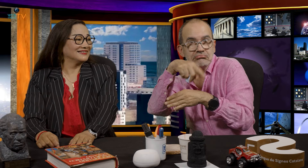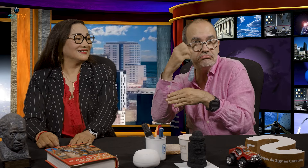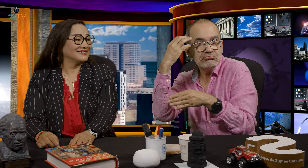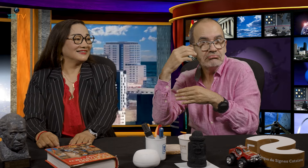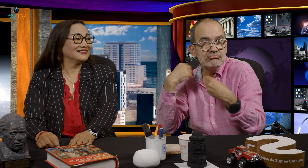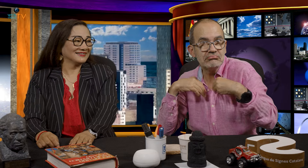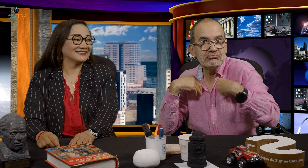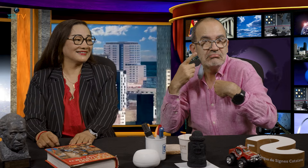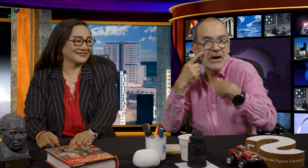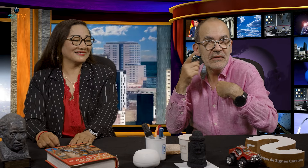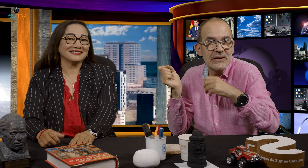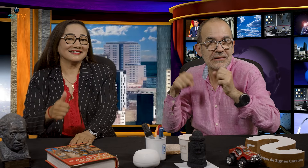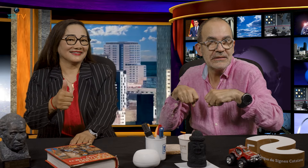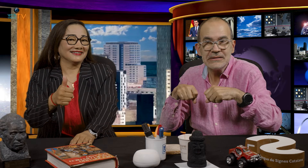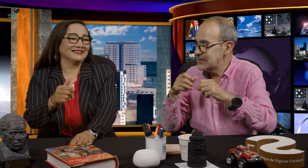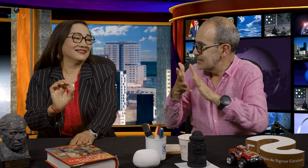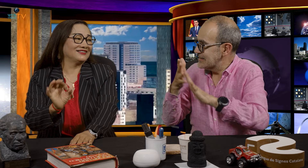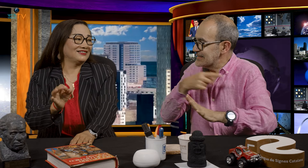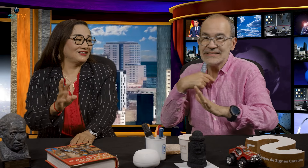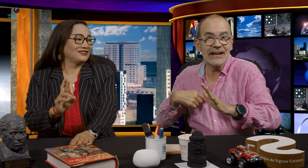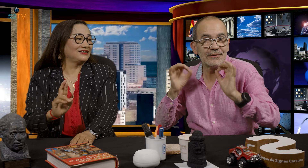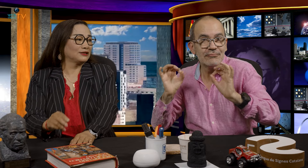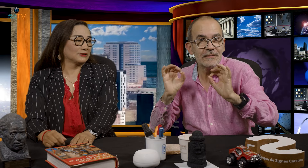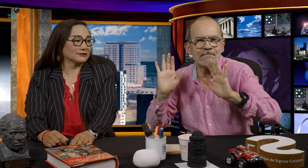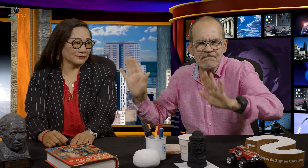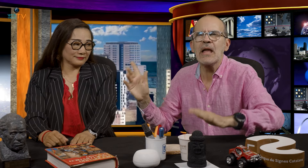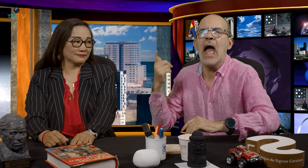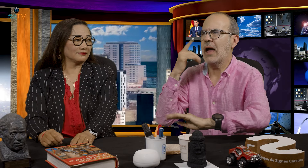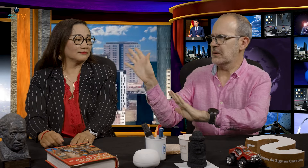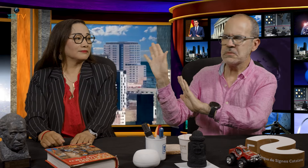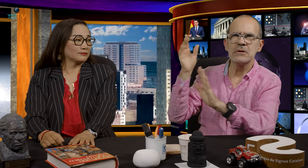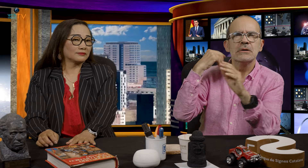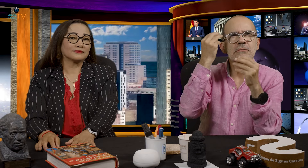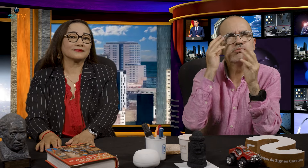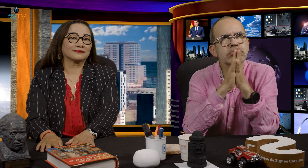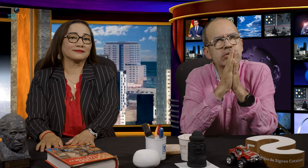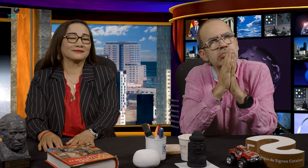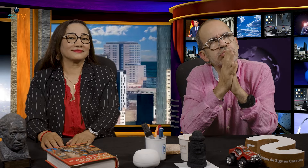así todos aprendemos lengua de signos china, ¿de acuerdo? Déjame pensar…